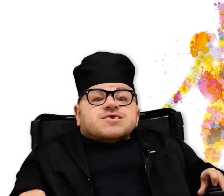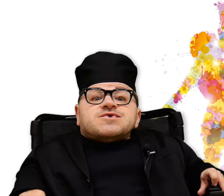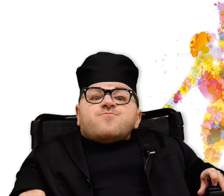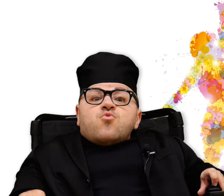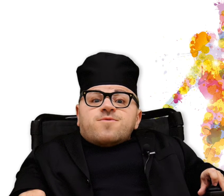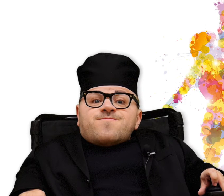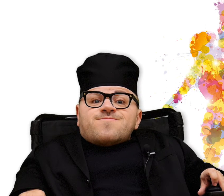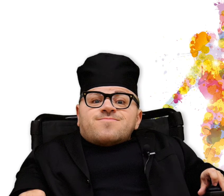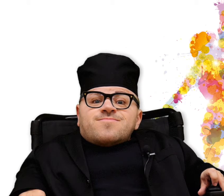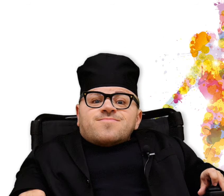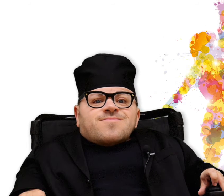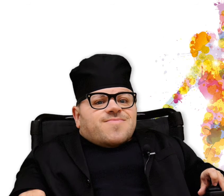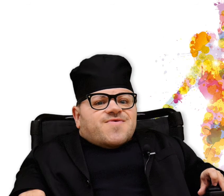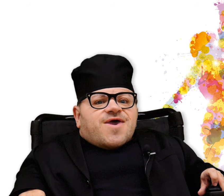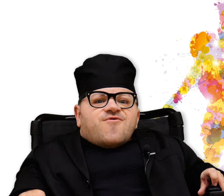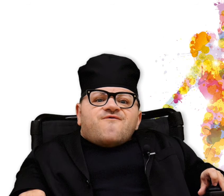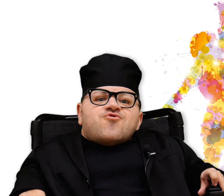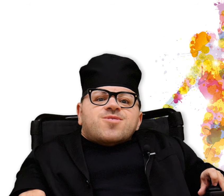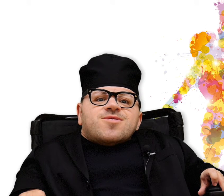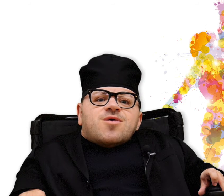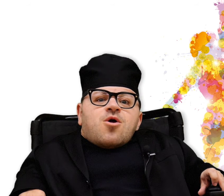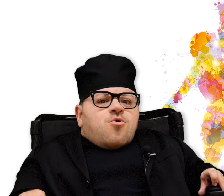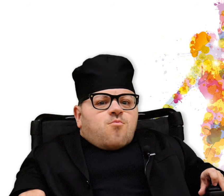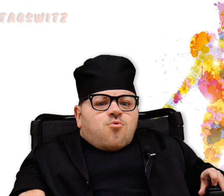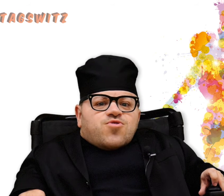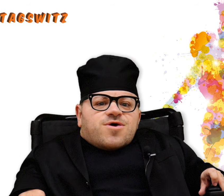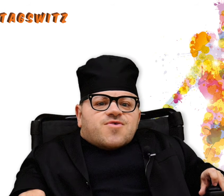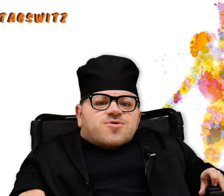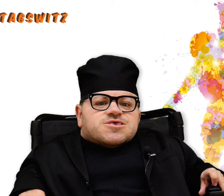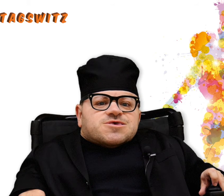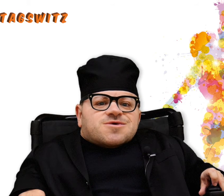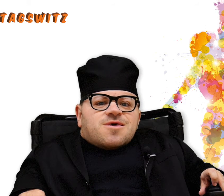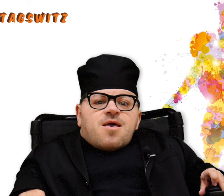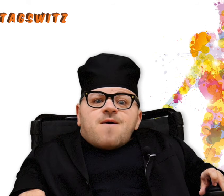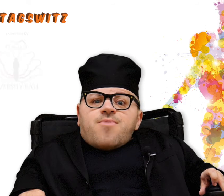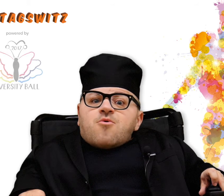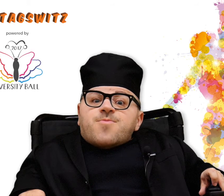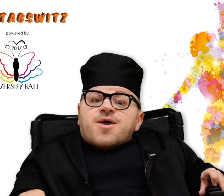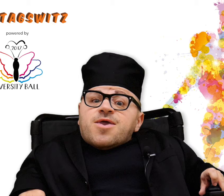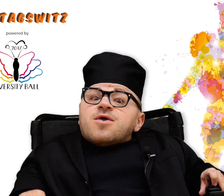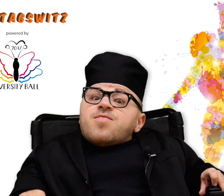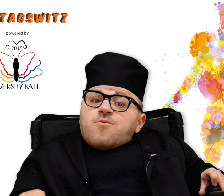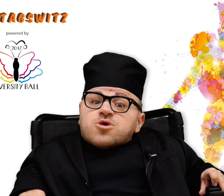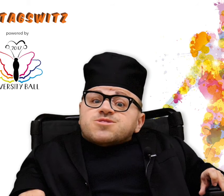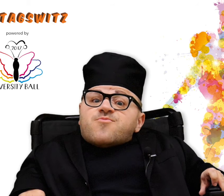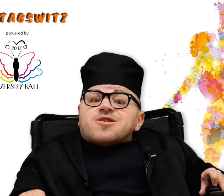Es ist 7 Uhr, Zeit für den MontagsWitz powered by Diversity Ball!